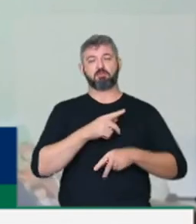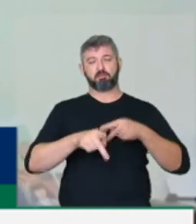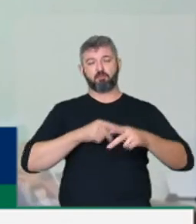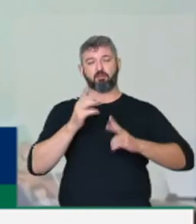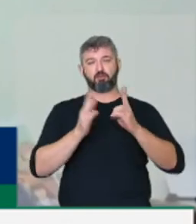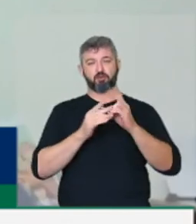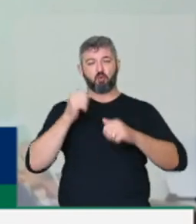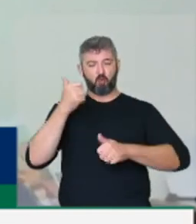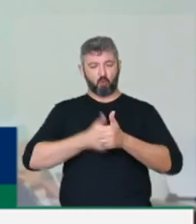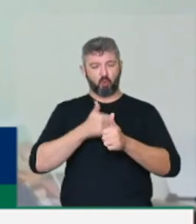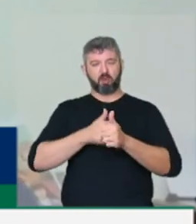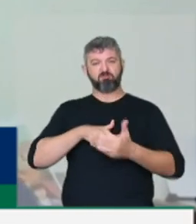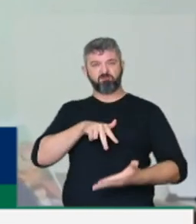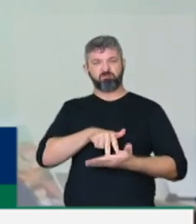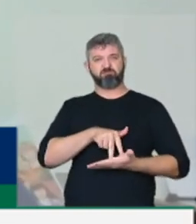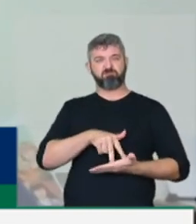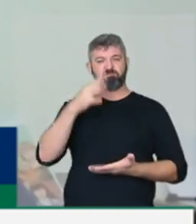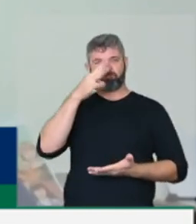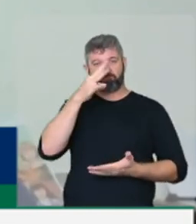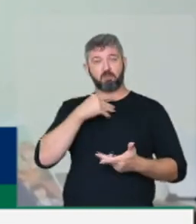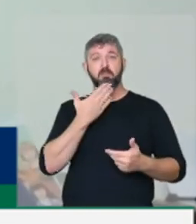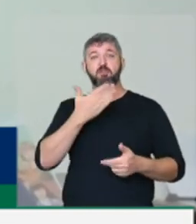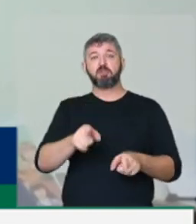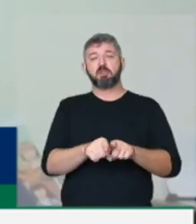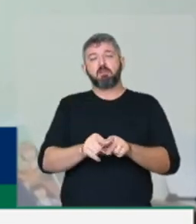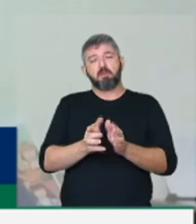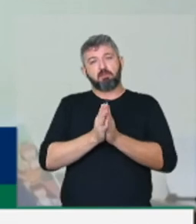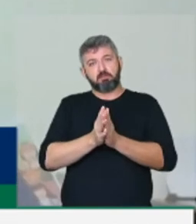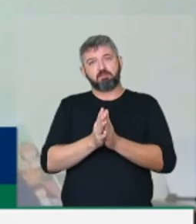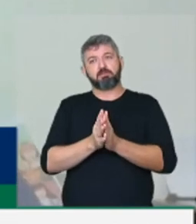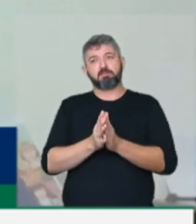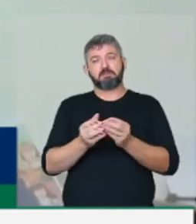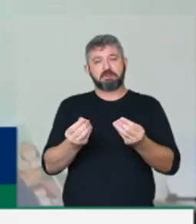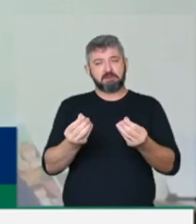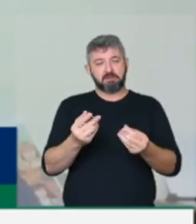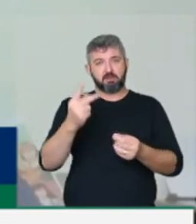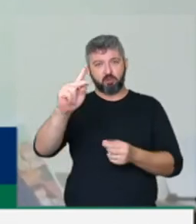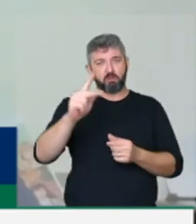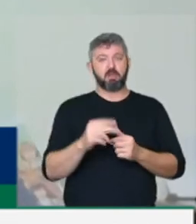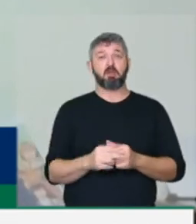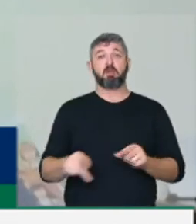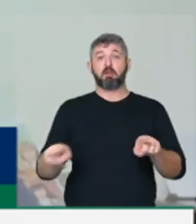CELEBRAMOS A NOSSA LUTA E RESISTÊNCIA, EU PEÇO A SENSIBILIDADE, SENHOR PRESIDENTE, A SUA SENSIBILIDADE. E DESSA CASA E